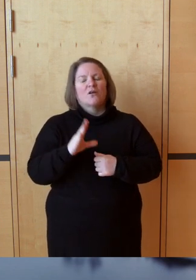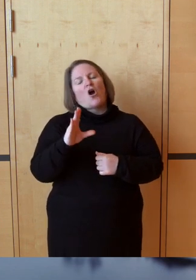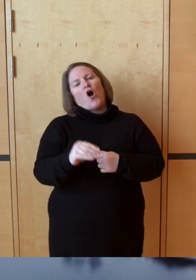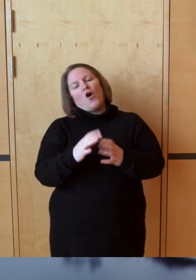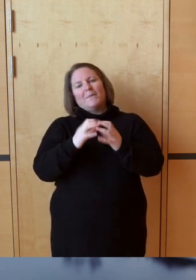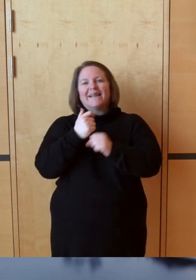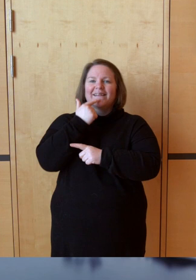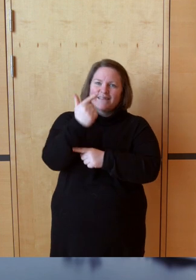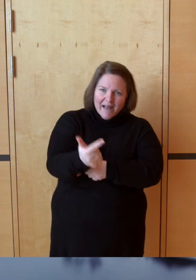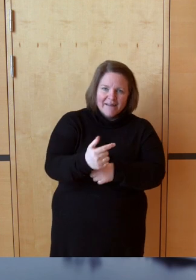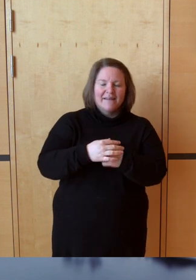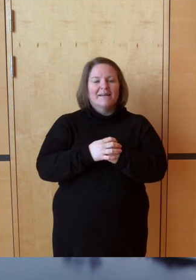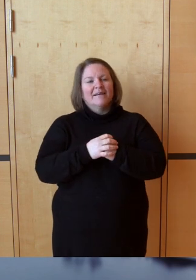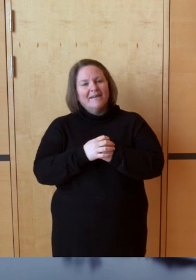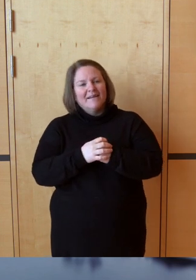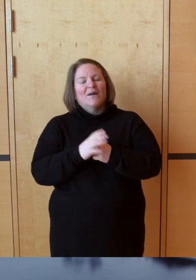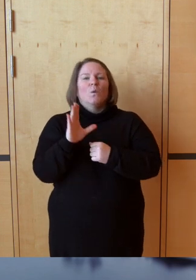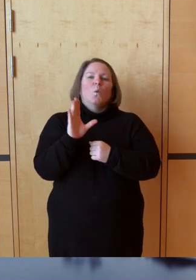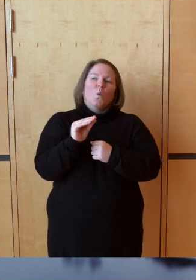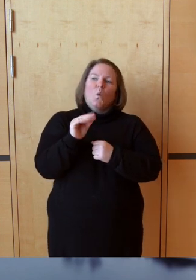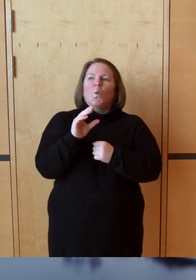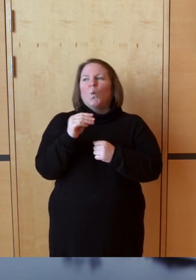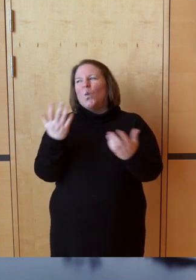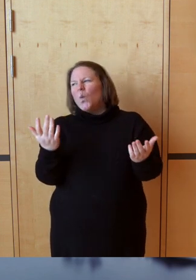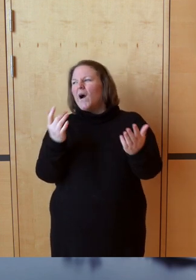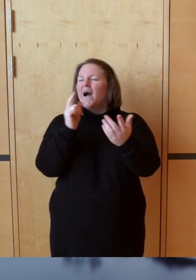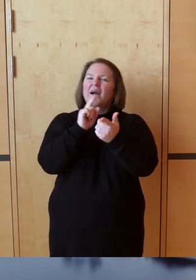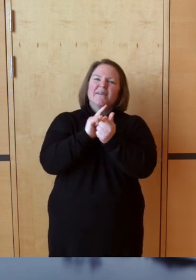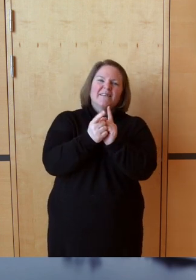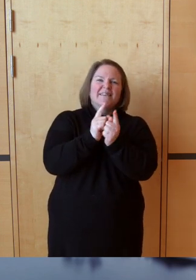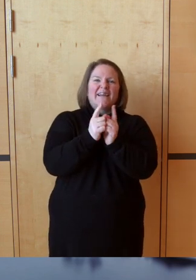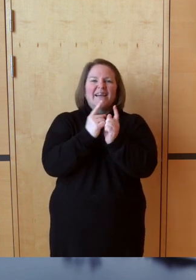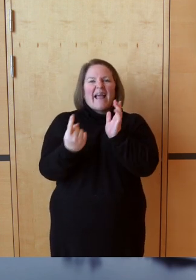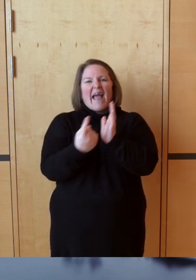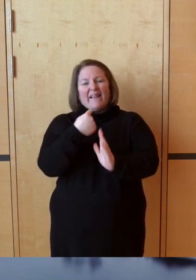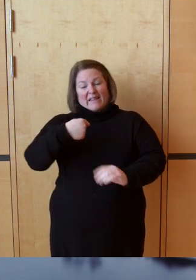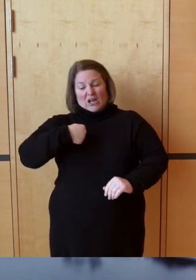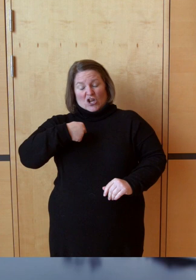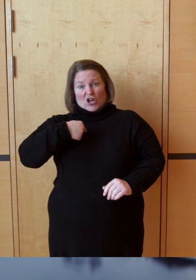Är ordet det må ju hända att jag kanske inte riktigt ha åldern inne för det än